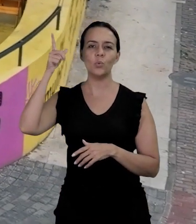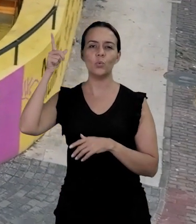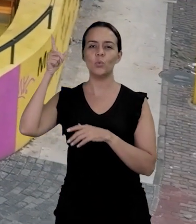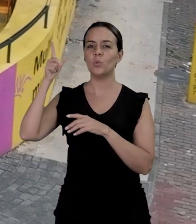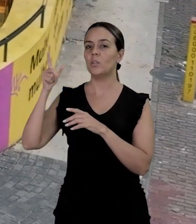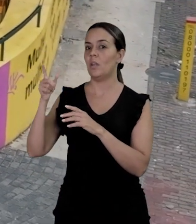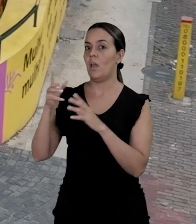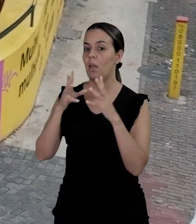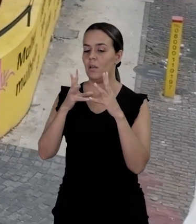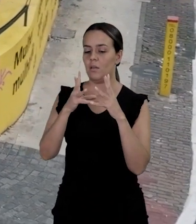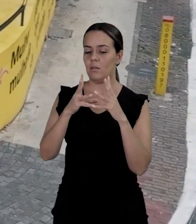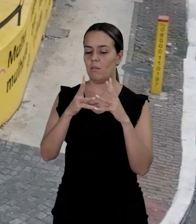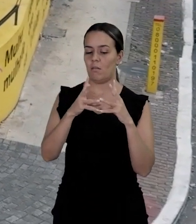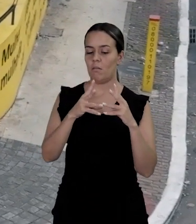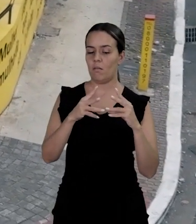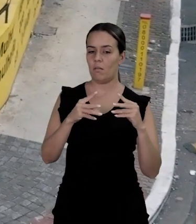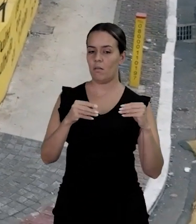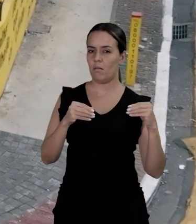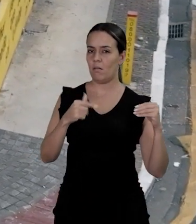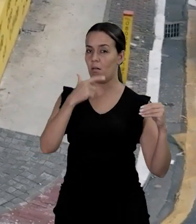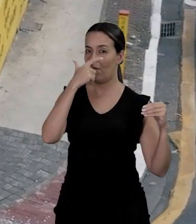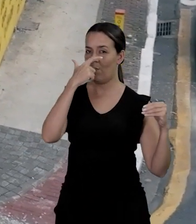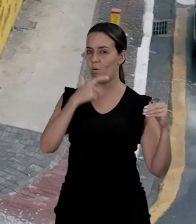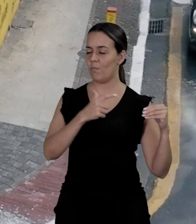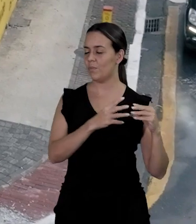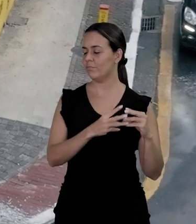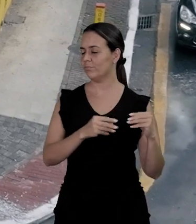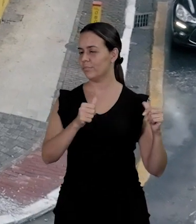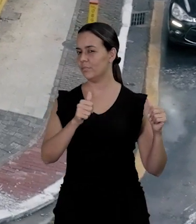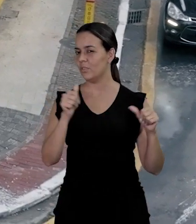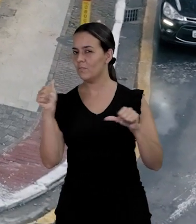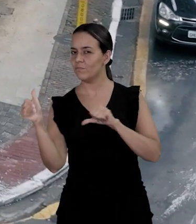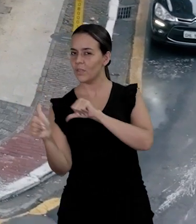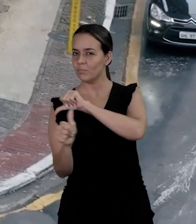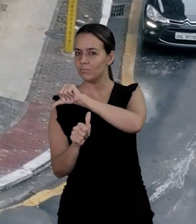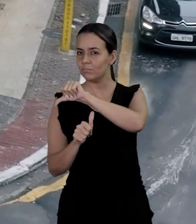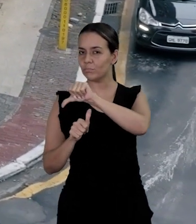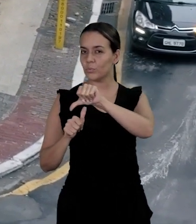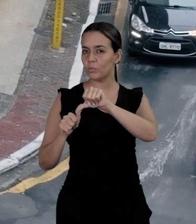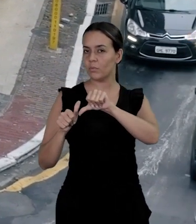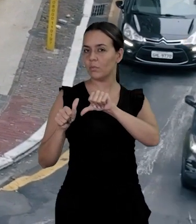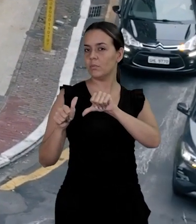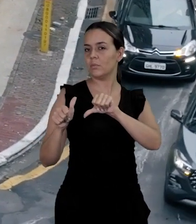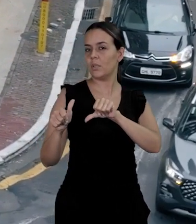a sua transformação num ser de pura luz, sem espaço e sem tempo,